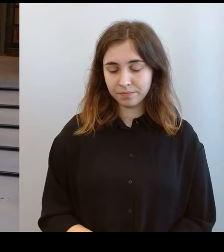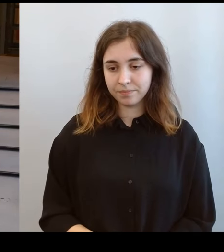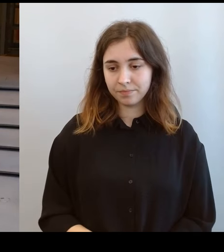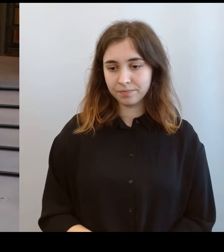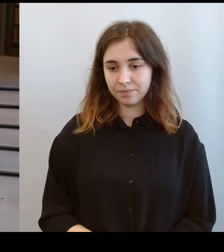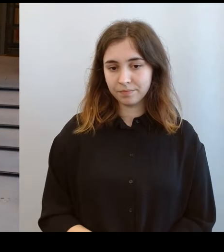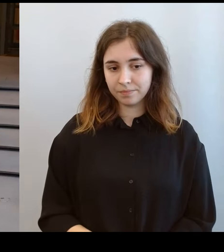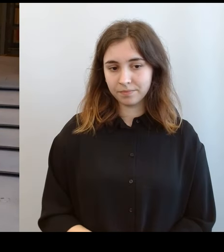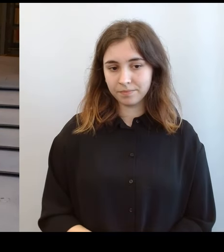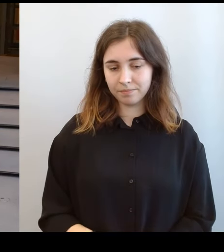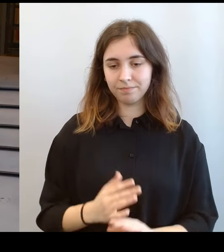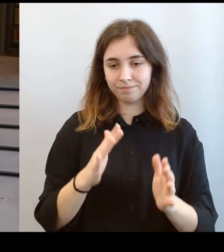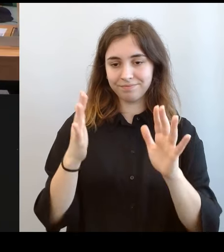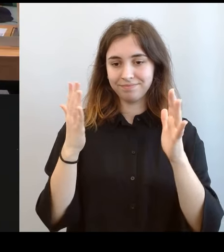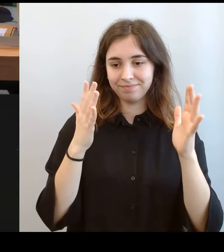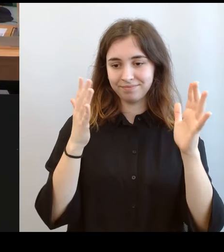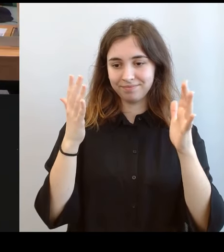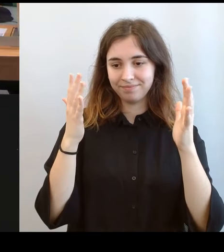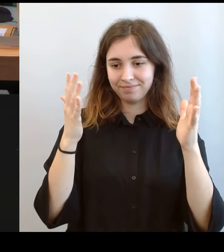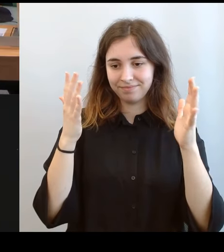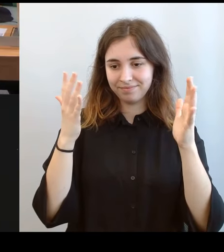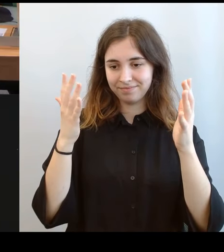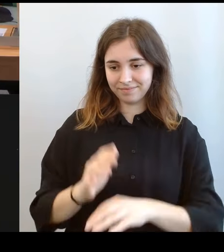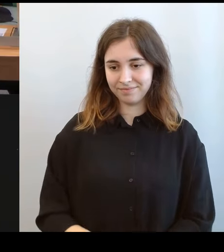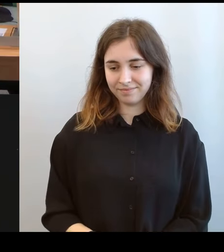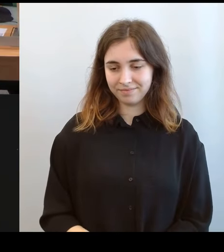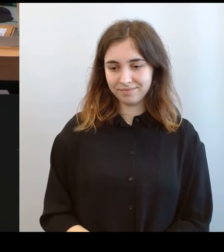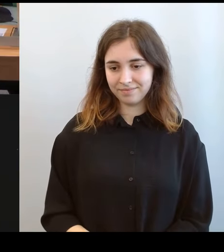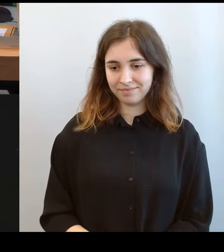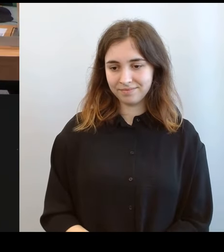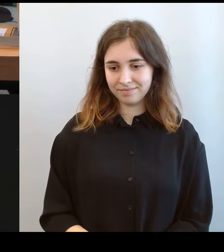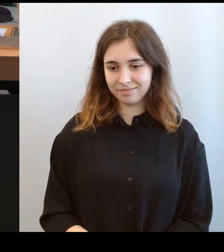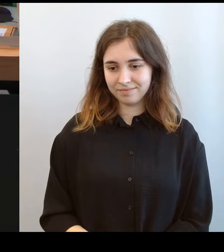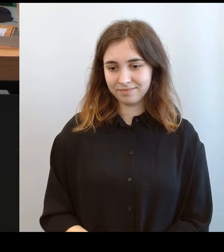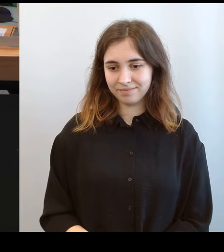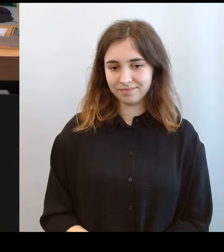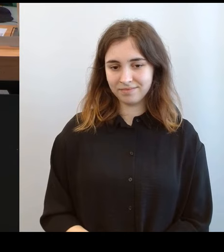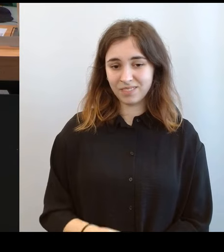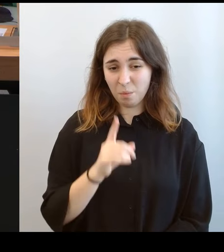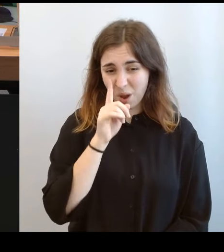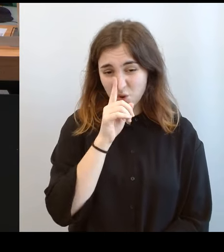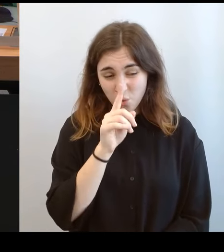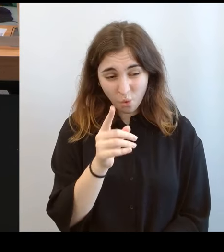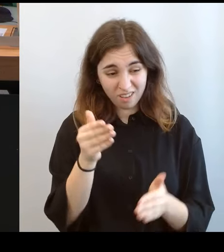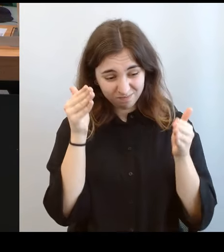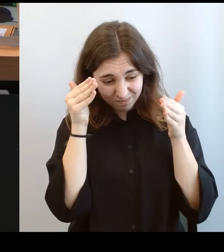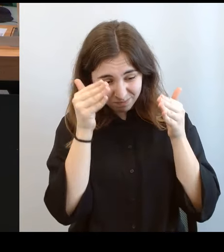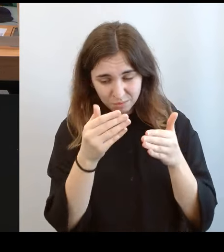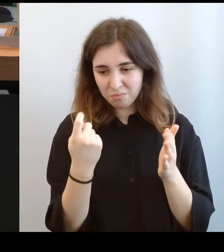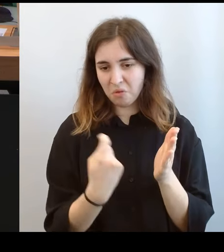Aber nur auf die Kosten zu schielen wäre ja zu kurz. Und die Aufnahme als Pflichtleistung bedeutet nicht nur eine finanzielle Entlastung. Es